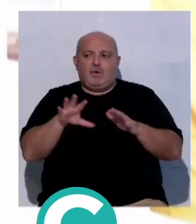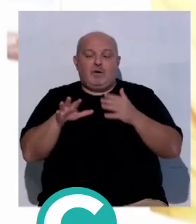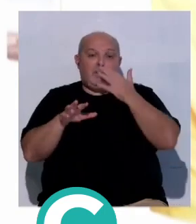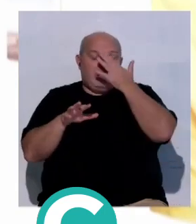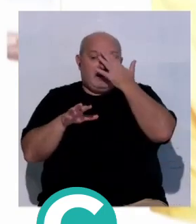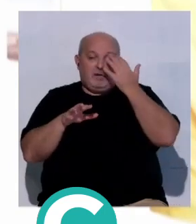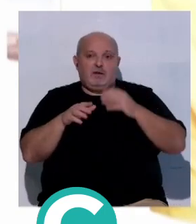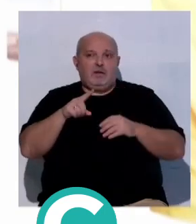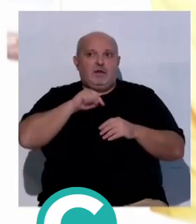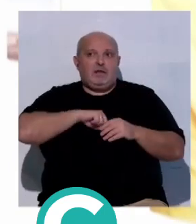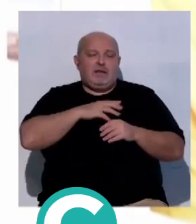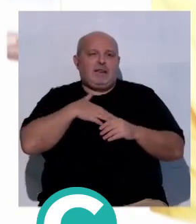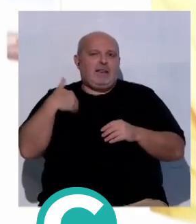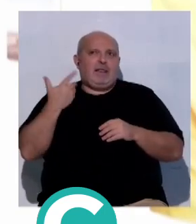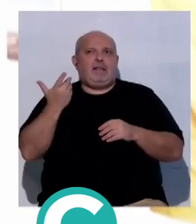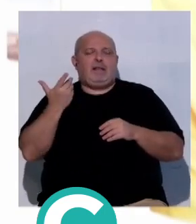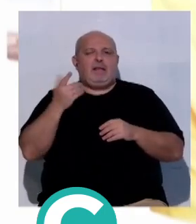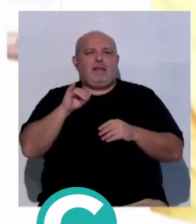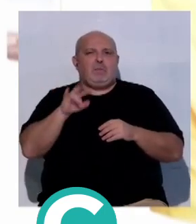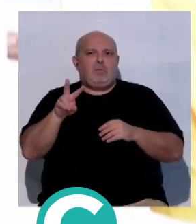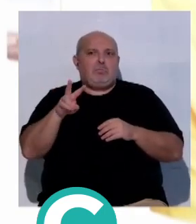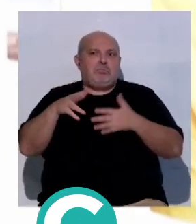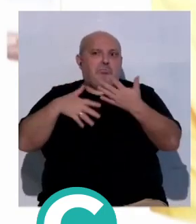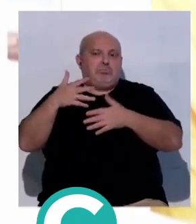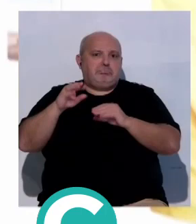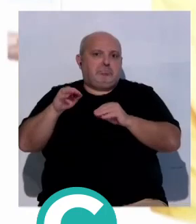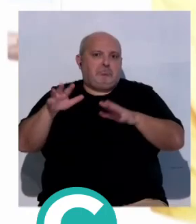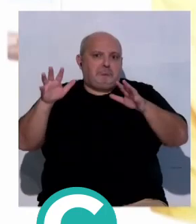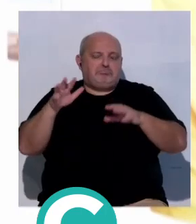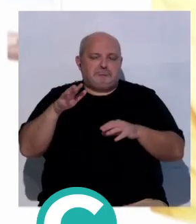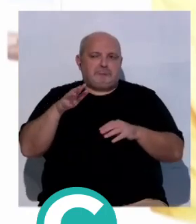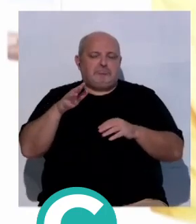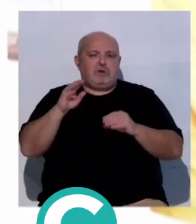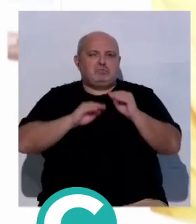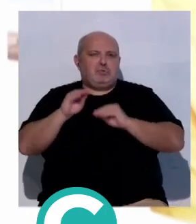se quiera plantear por parte de izquierda unida Bueno pues yo creo que se ha resuelto esa duda